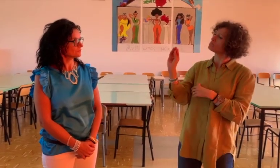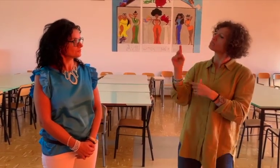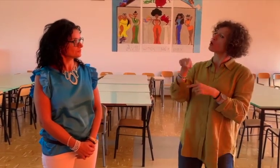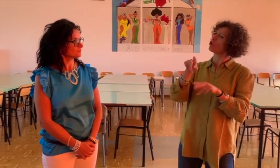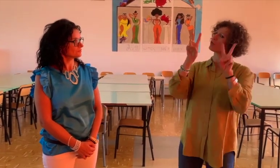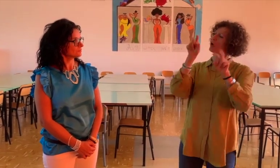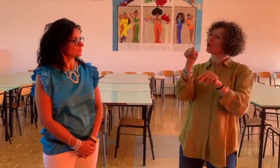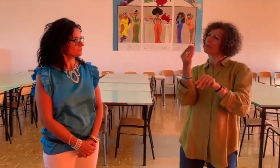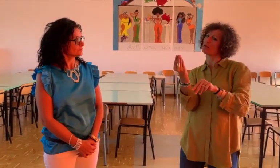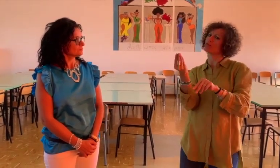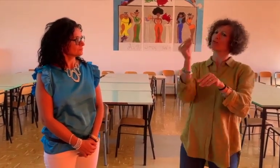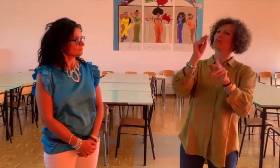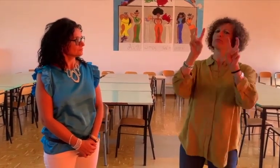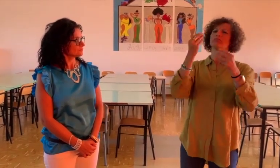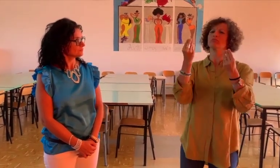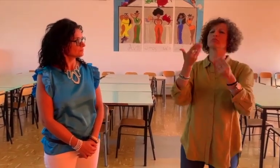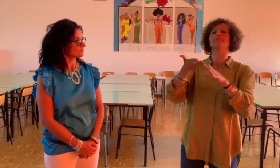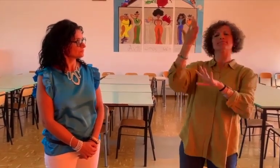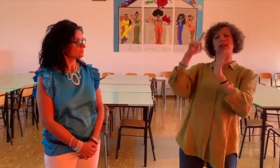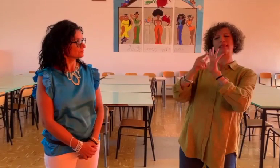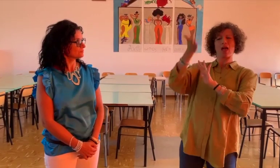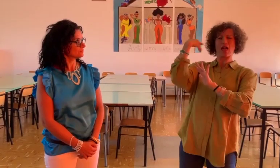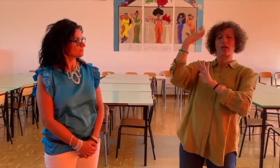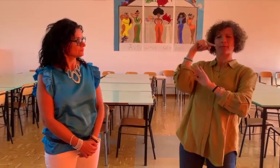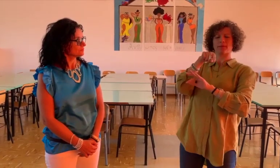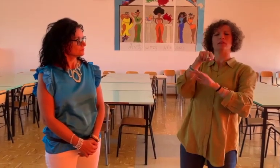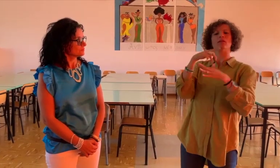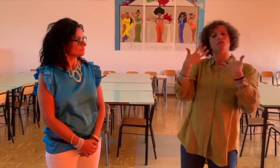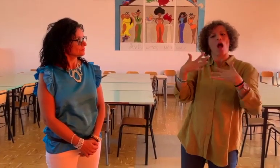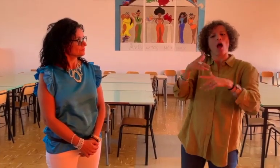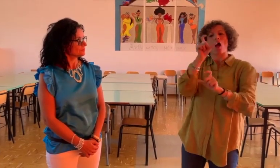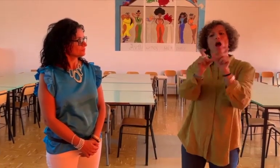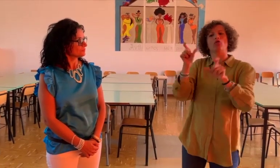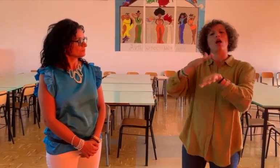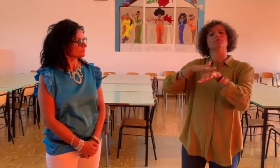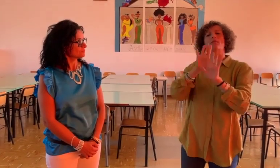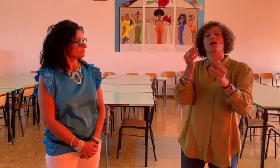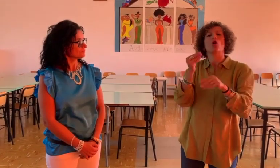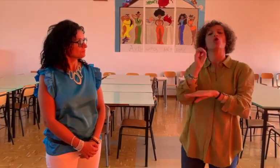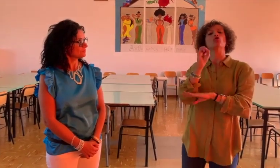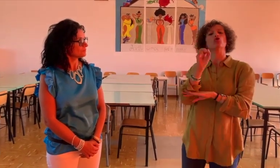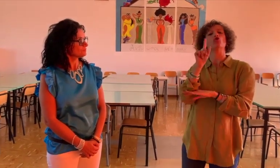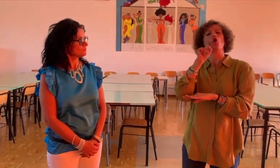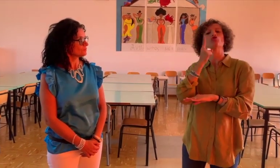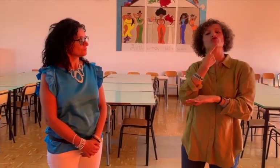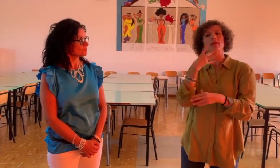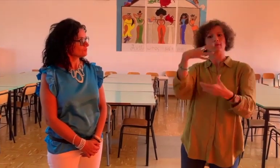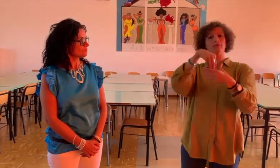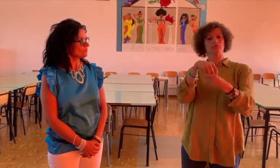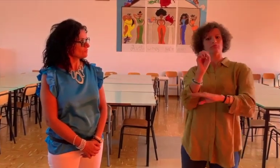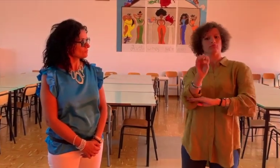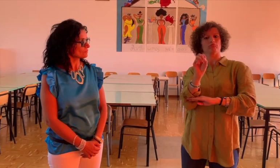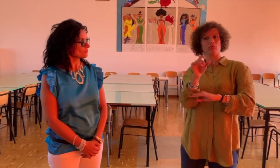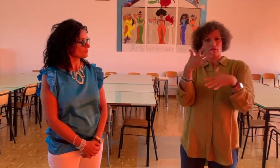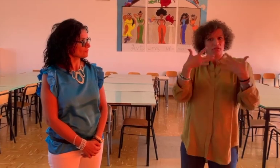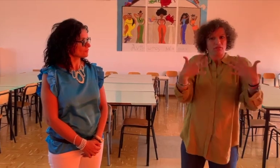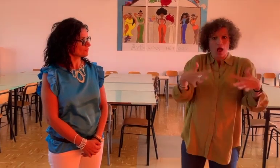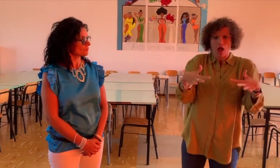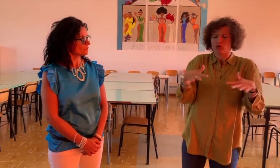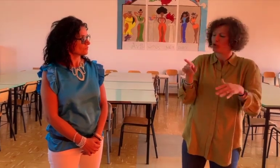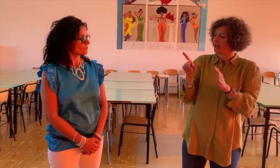La prima domanda è, dato che in passato c’erano i sordi che insegnavano nell’istituto Magarotto